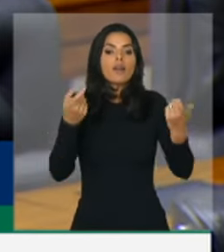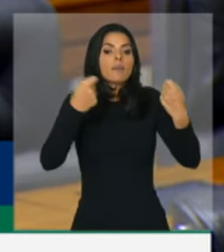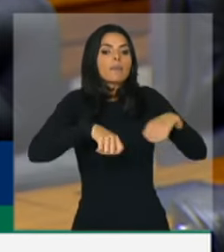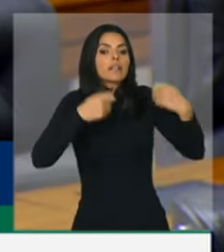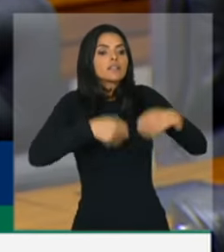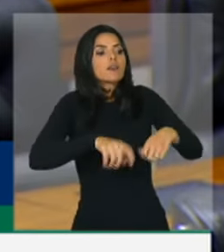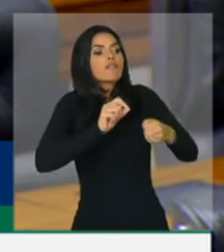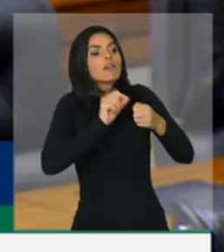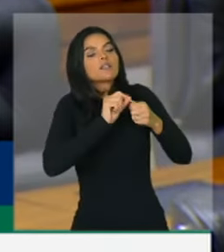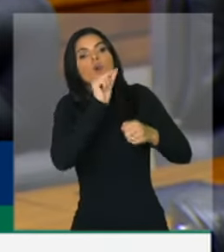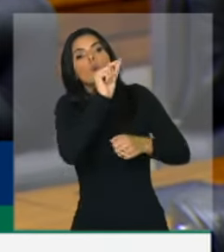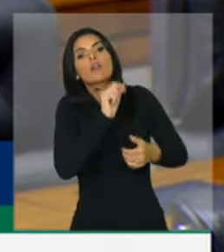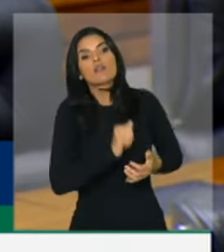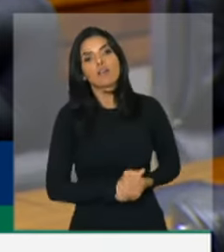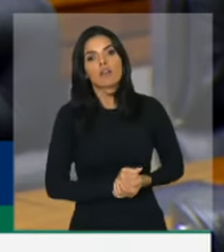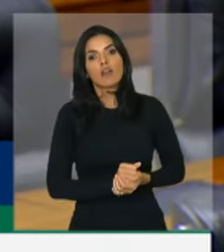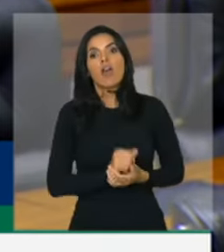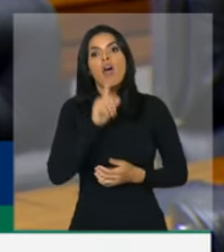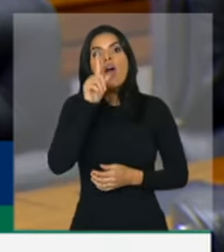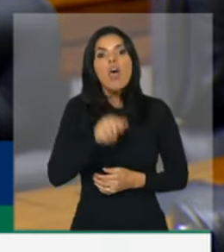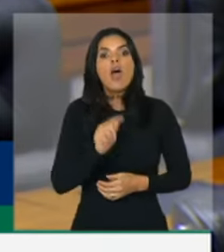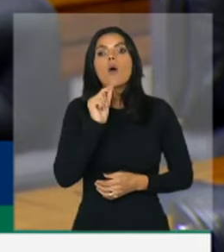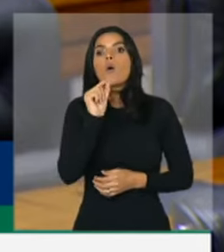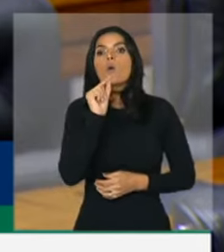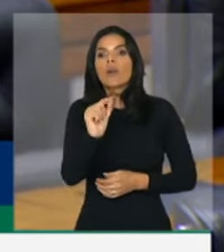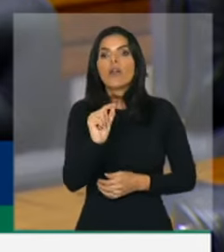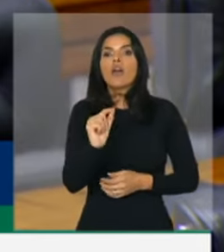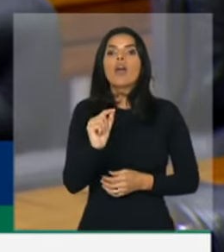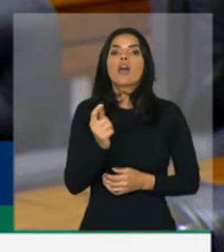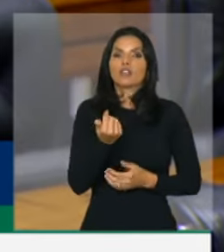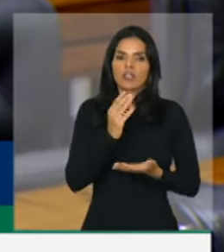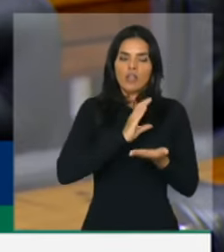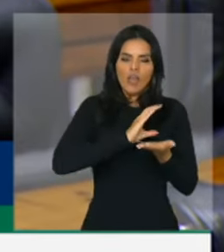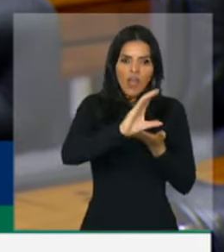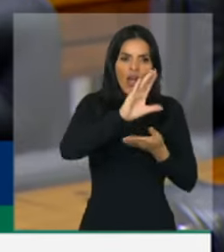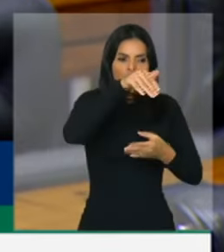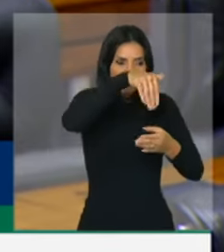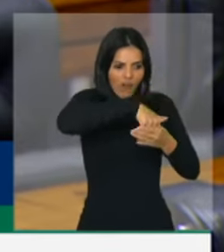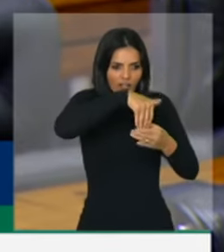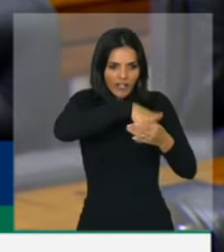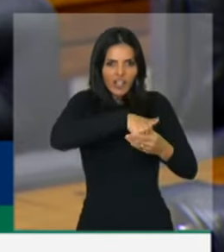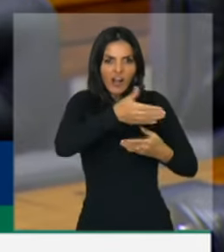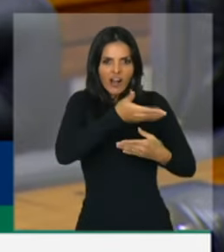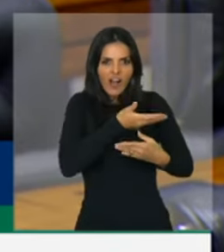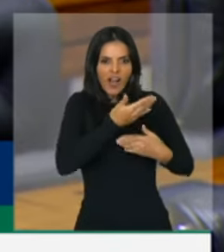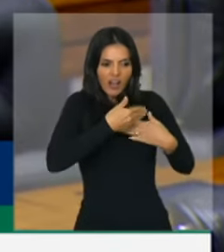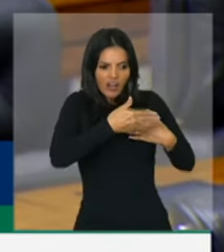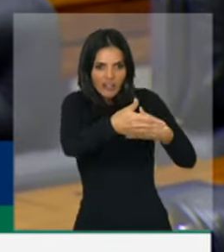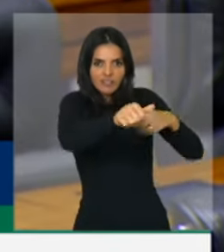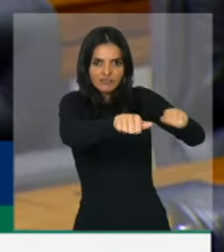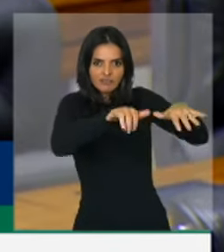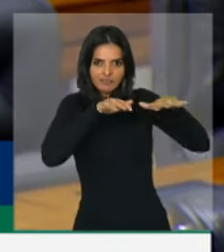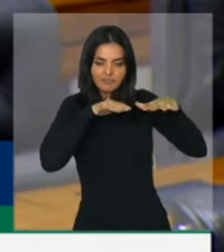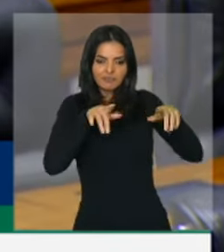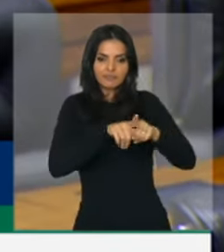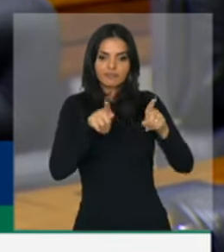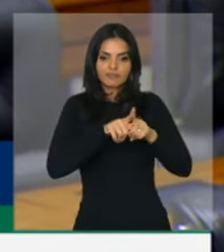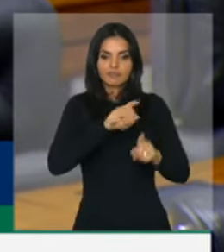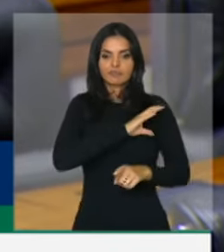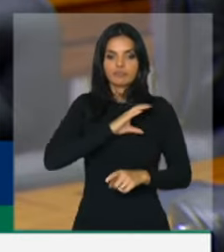AQUI É AINDA RESTITUIR, ALÉM DOS RECURSOS DAS VOTAÇÕES NESSE PLENÁRIO E TAMBÉM NAS COMISSÕES, QUERO REPETIR AQUI, NÃO QUEREMOS QUE SE VOTEM EM OUTROS PROJETOS DA